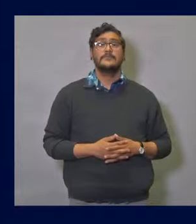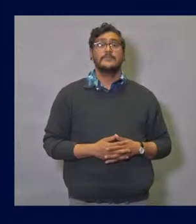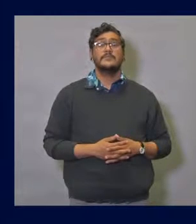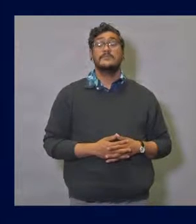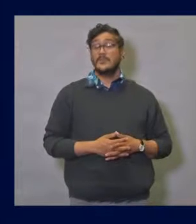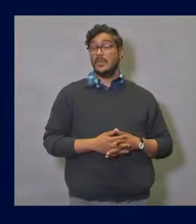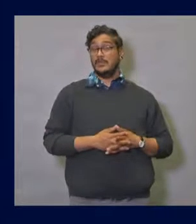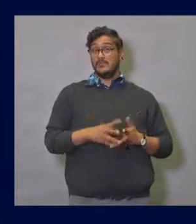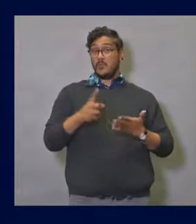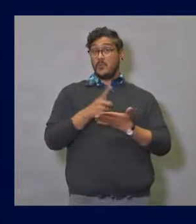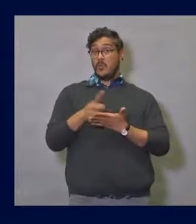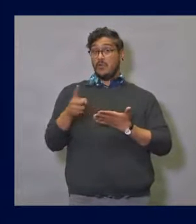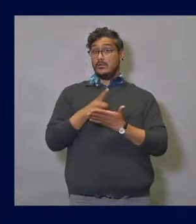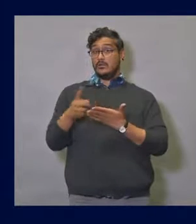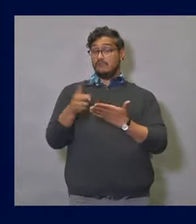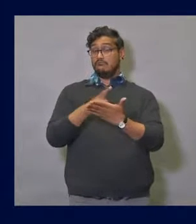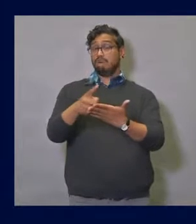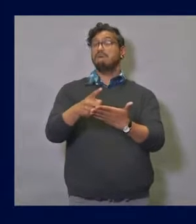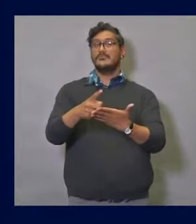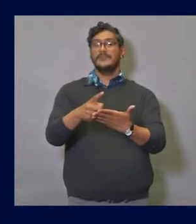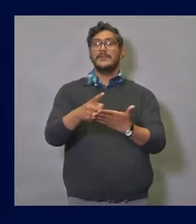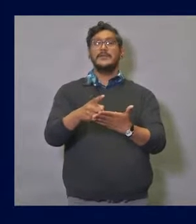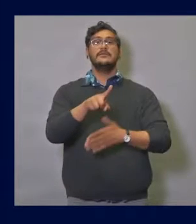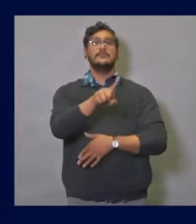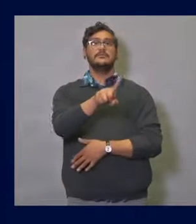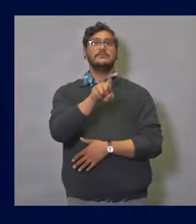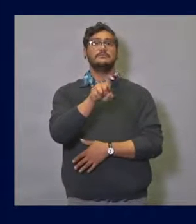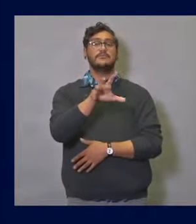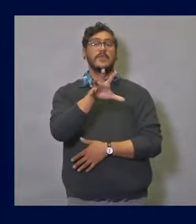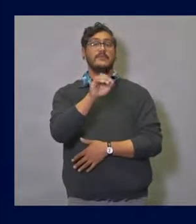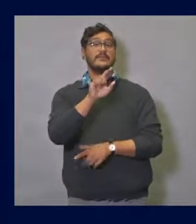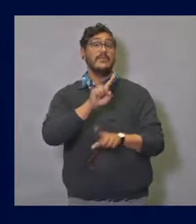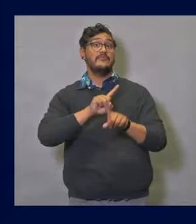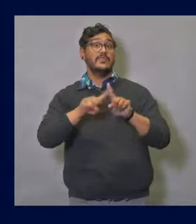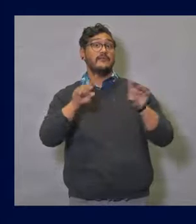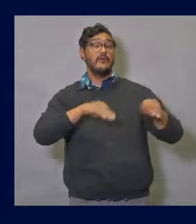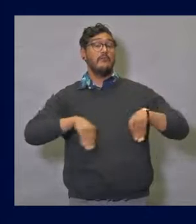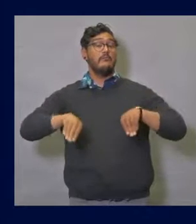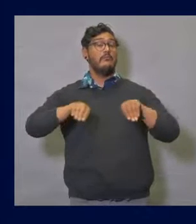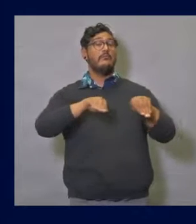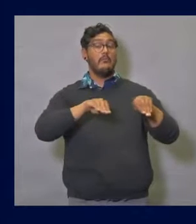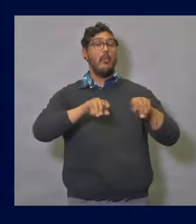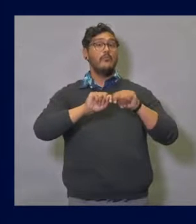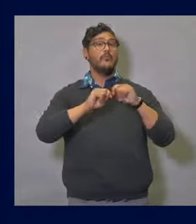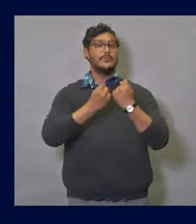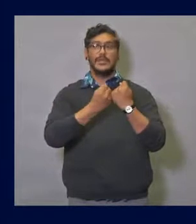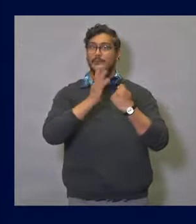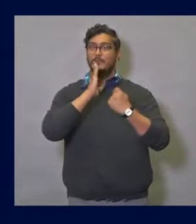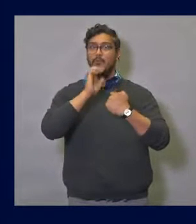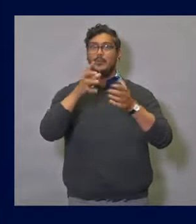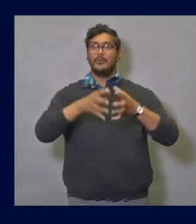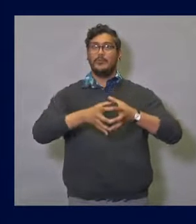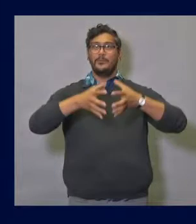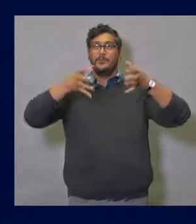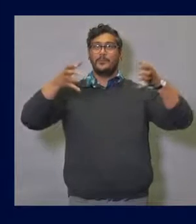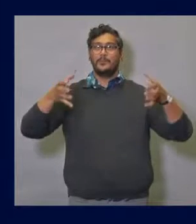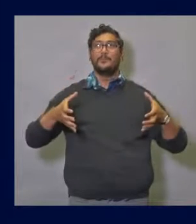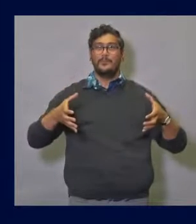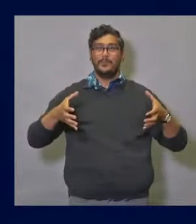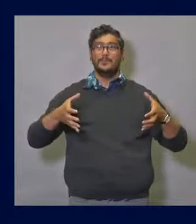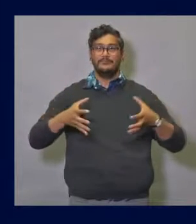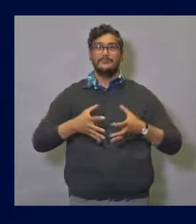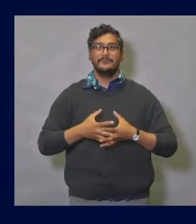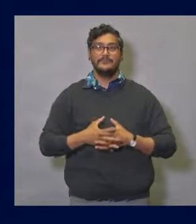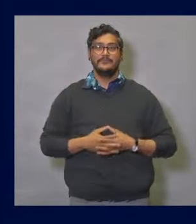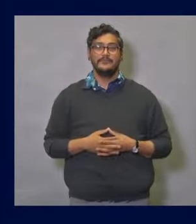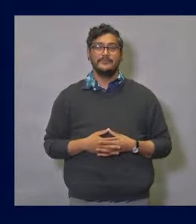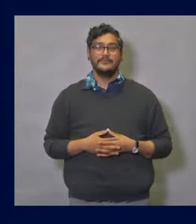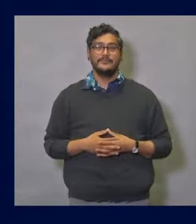COMUNIDADES MÁS A FER DADAS Y